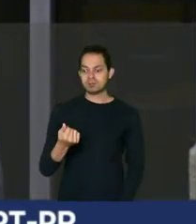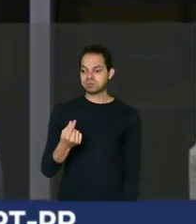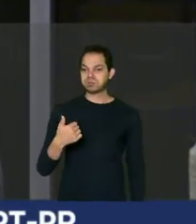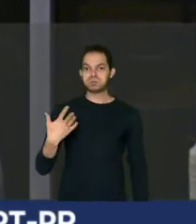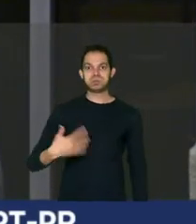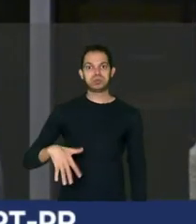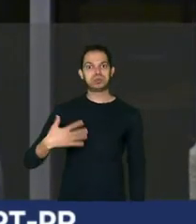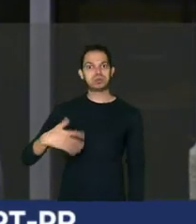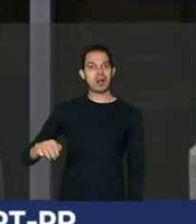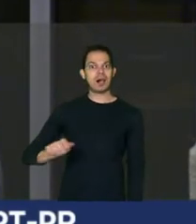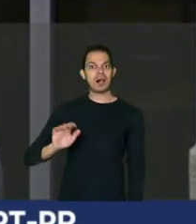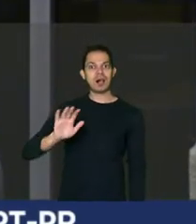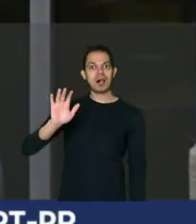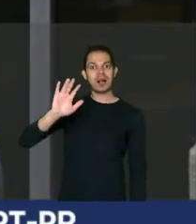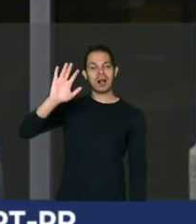ESTAMOS AGORA COM ESSE PREÇO DOS COMBUSTÍVEIS EM CIMA DO